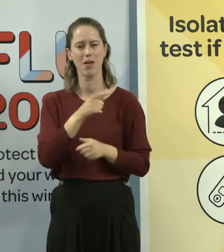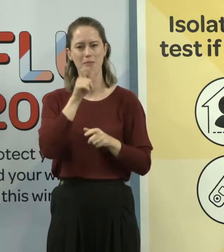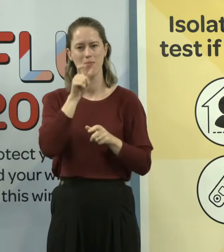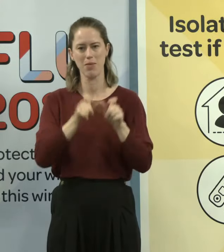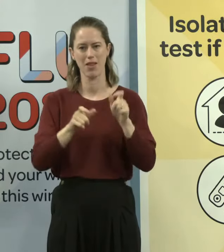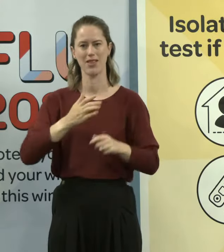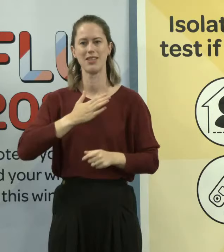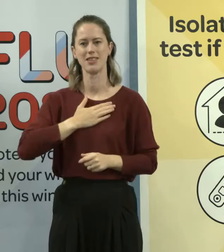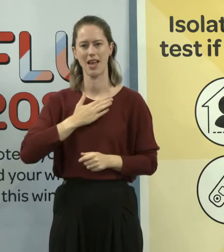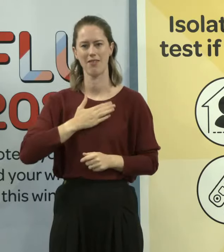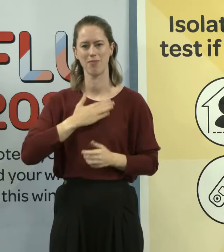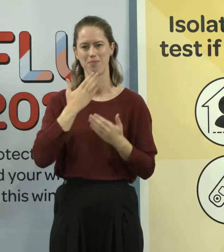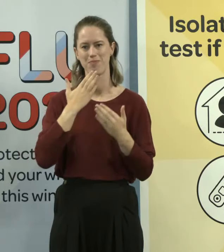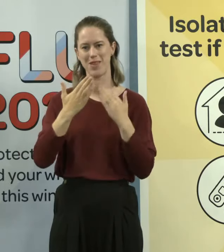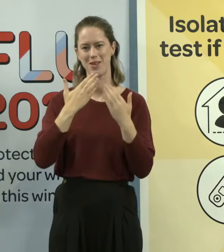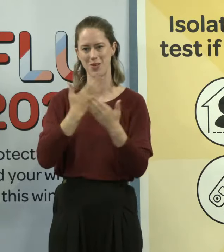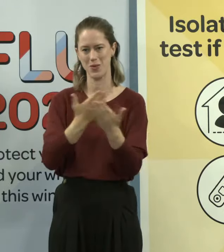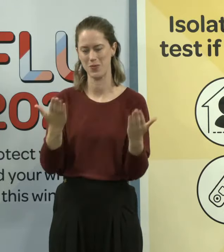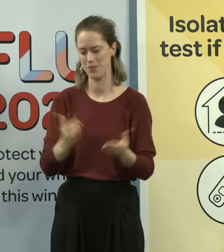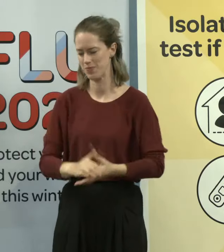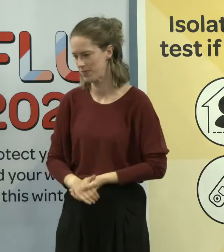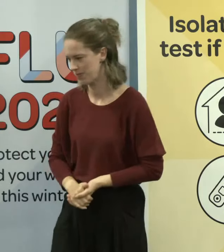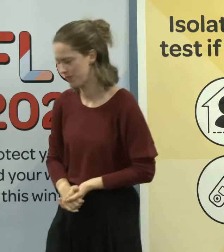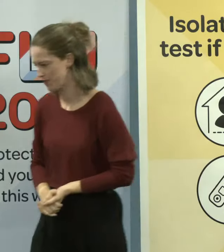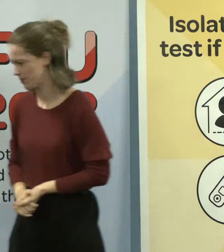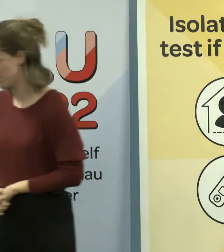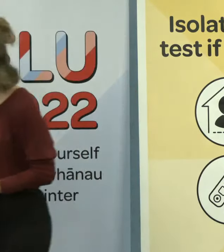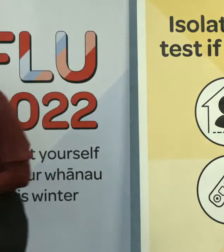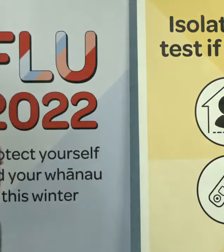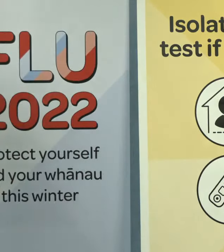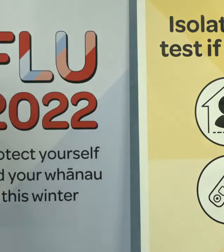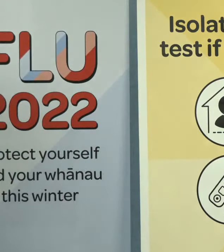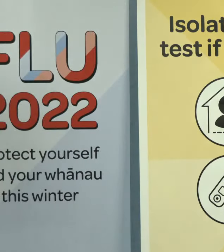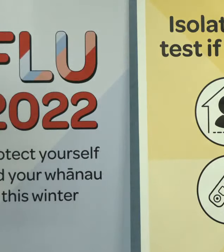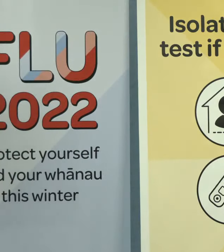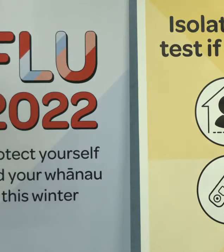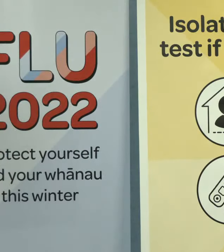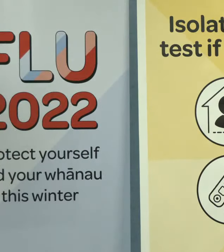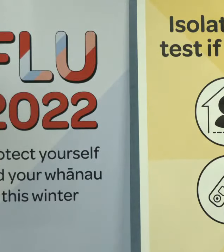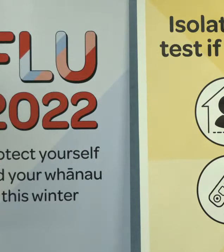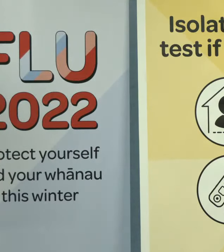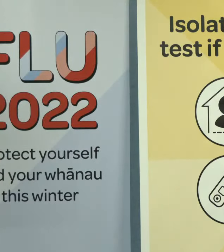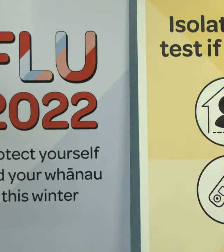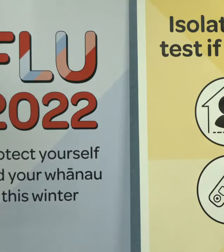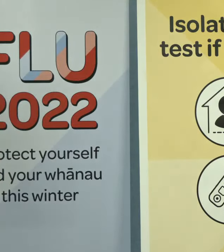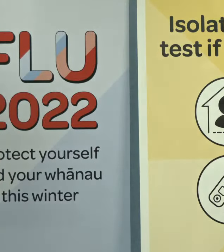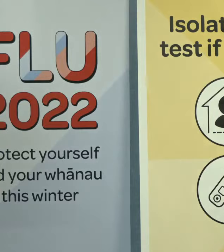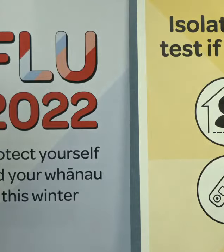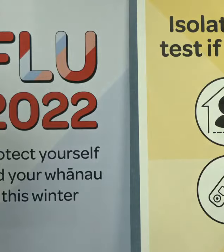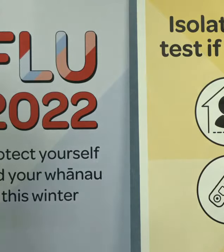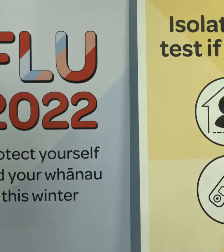whakamohio i te iwi mo te hauora o te iwi e tika ana nga tikanga